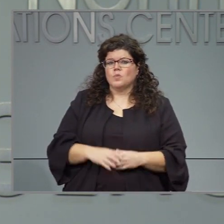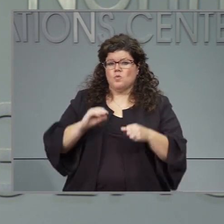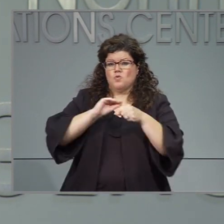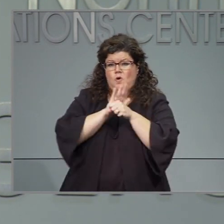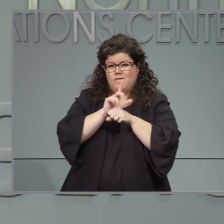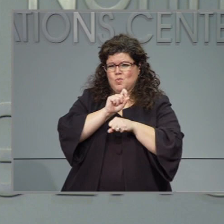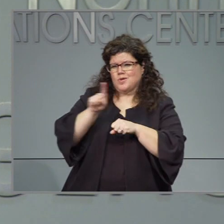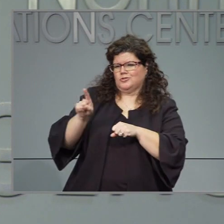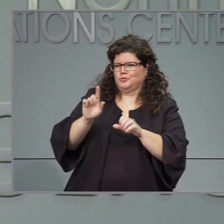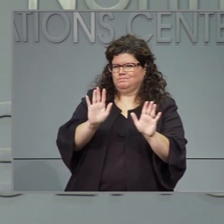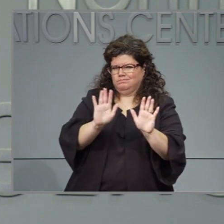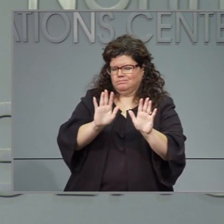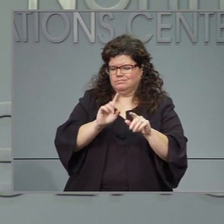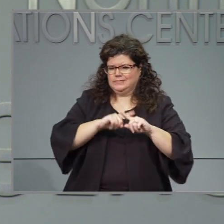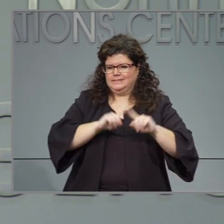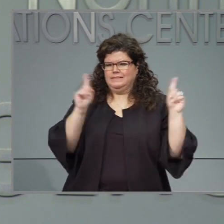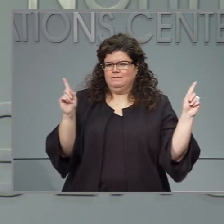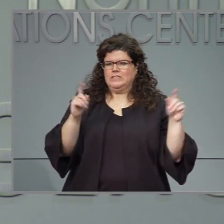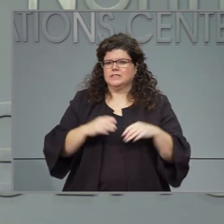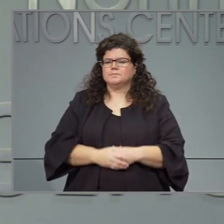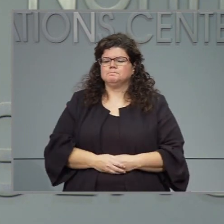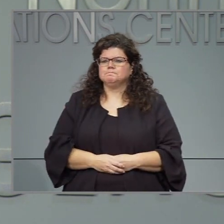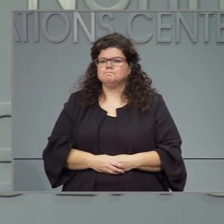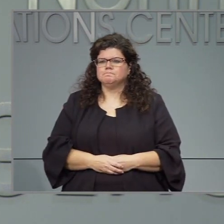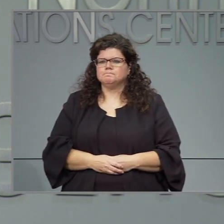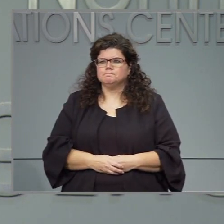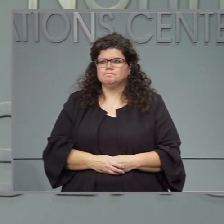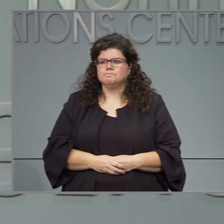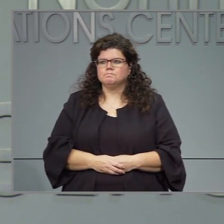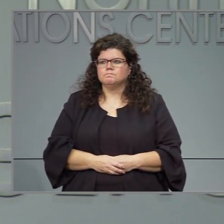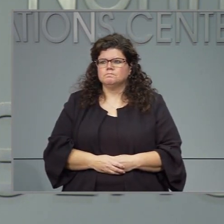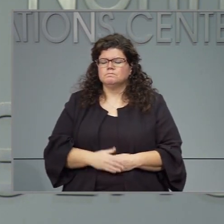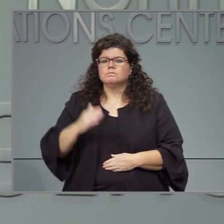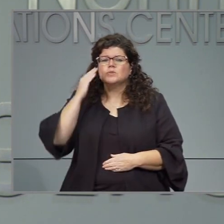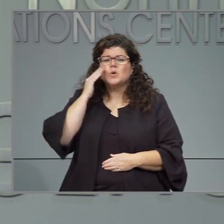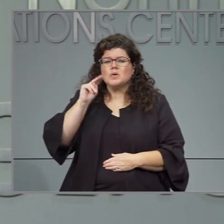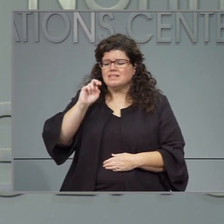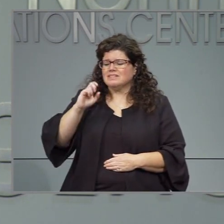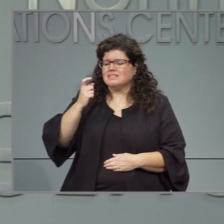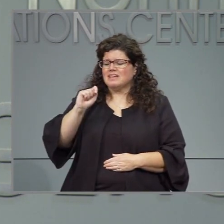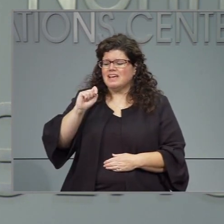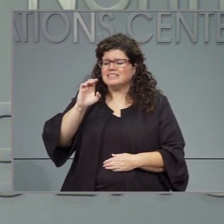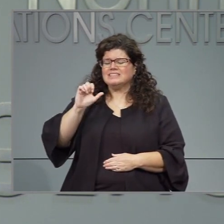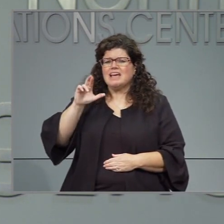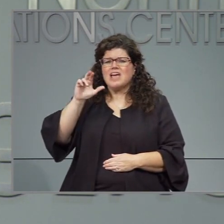Yo tengo una pregunta que no es de Cobi. De quién.